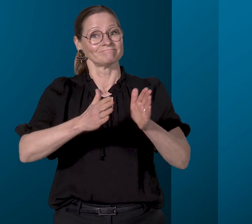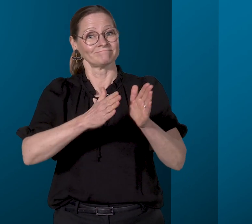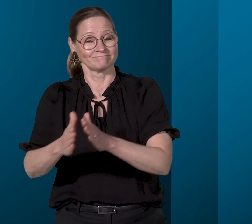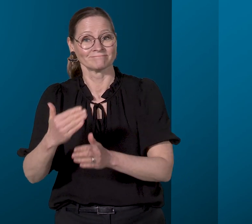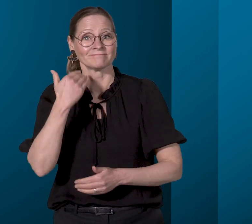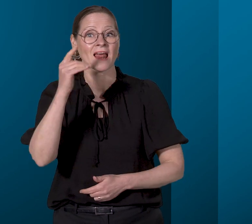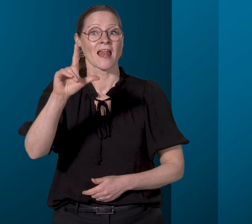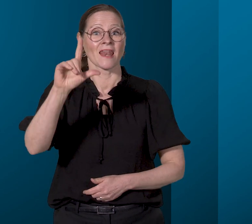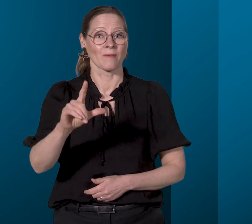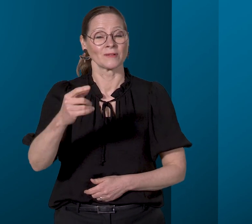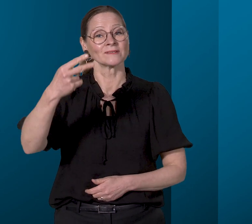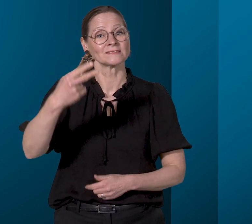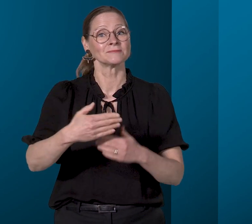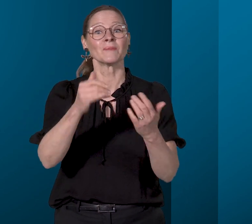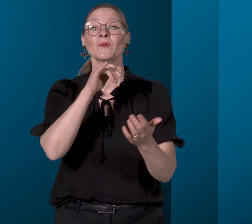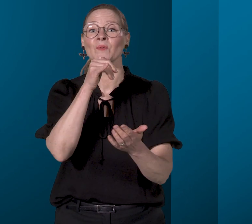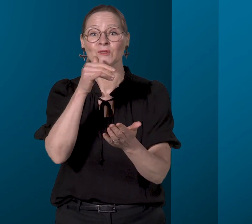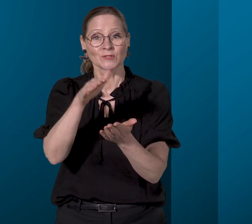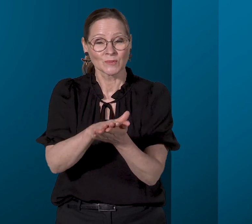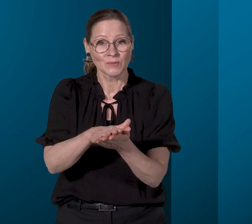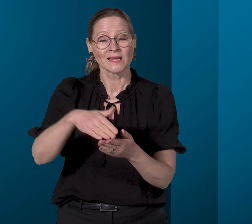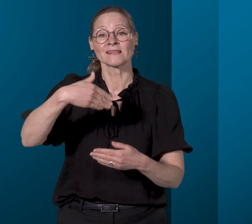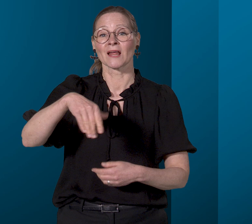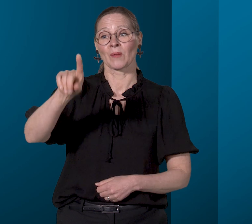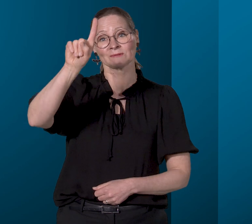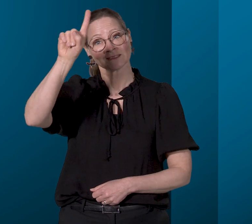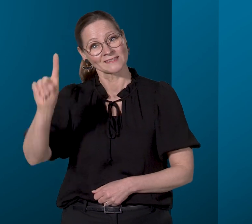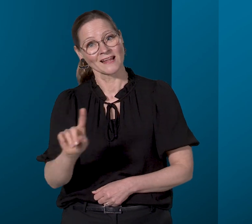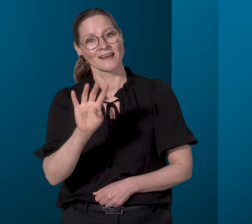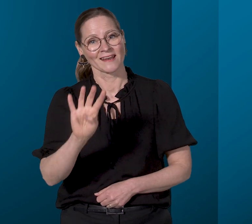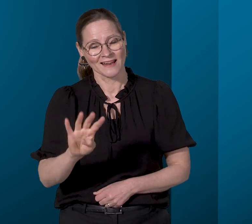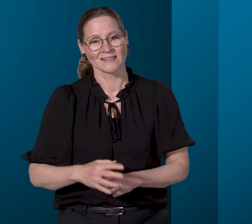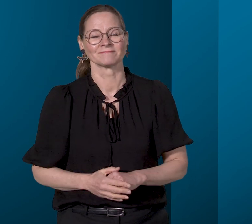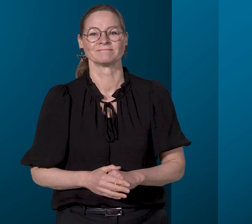järjestetään lauantaina 20. huhtikuuta 2024 klo 13 - 16.